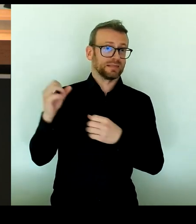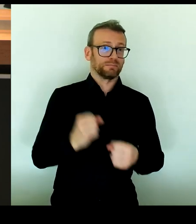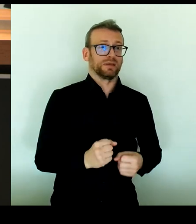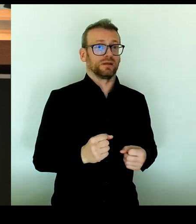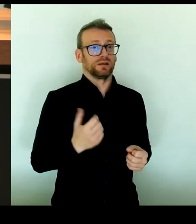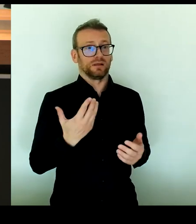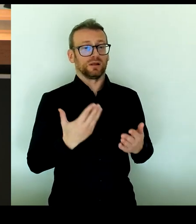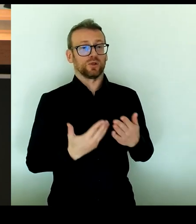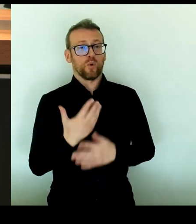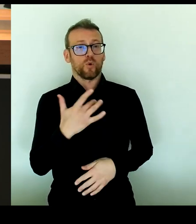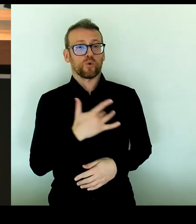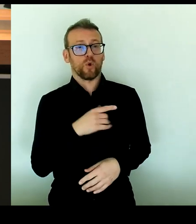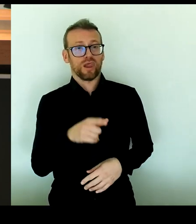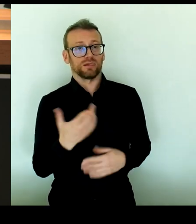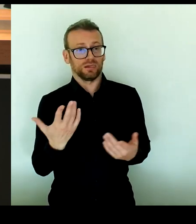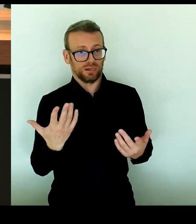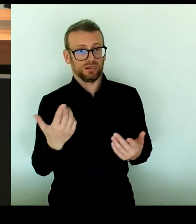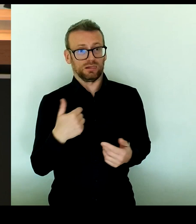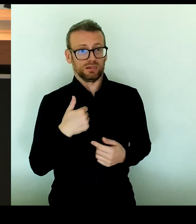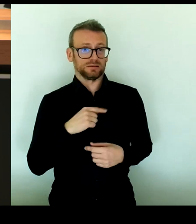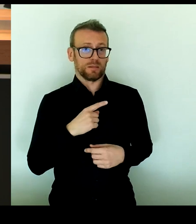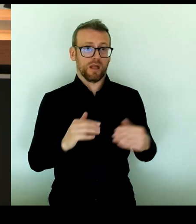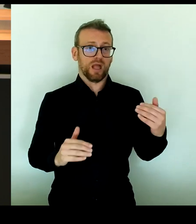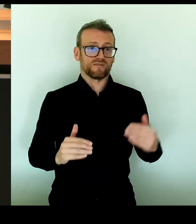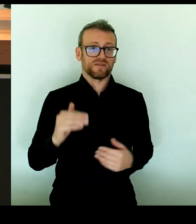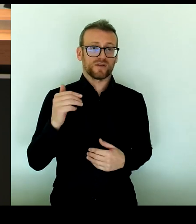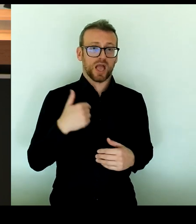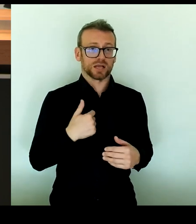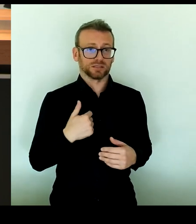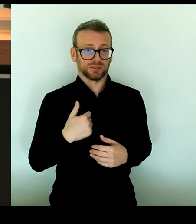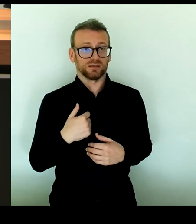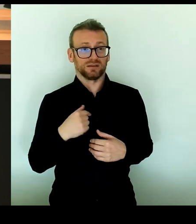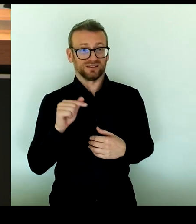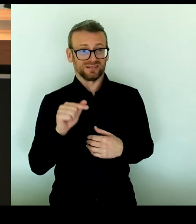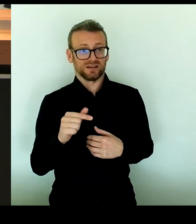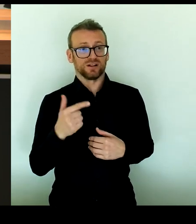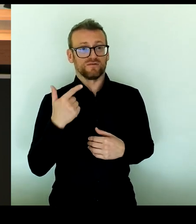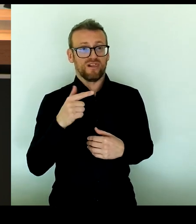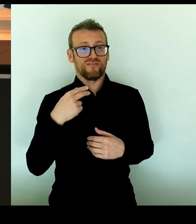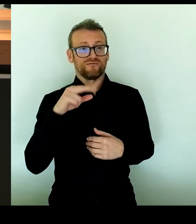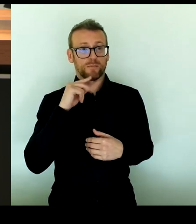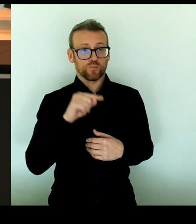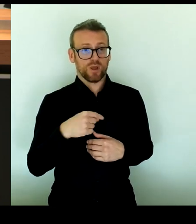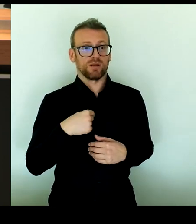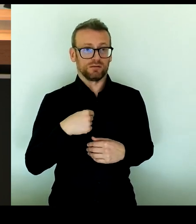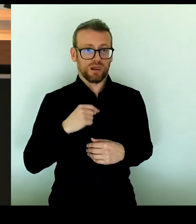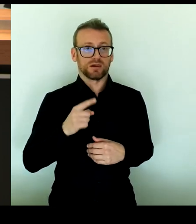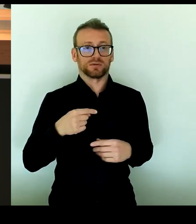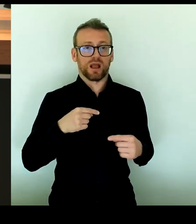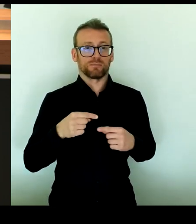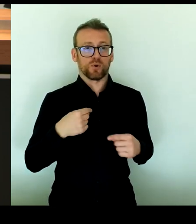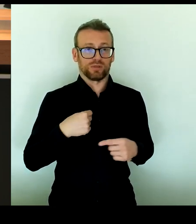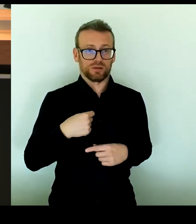Und der Senat der scheitert hier einfach seit Jah. Es wird viel zu wenig getan, denn nur Gelder in einen Haushaltsplan